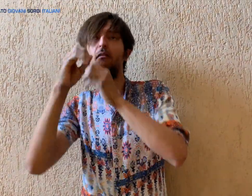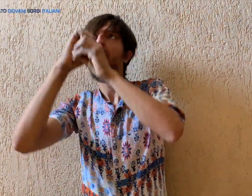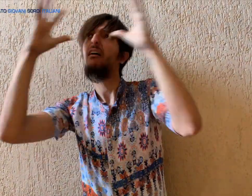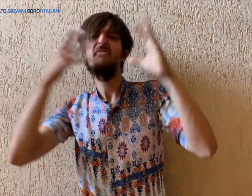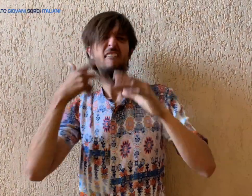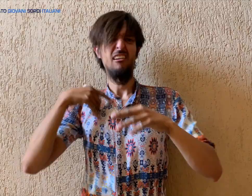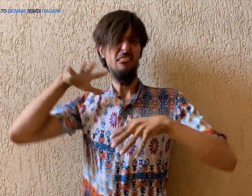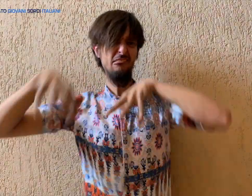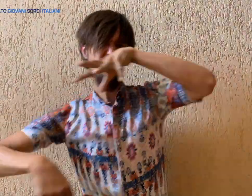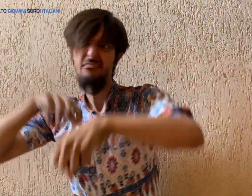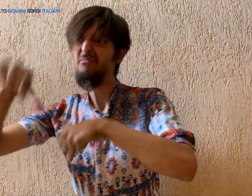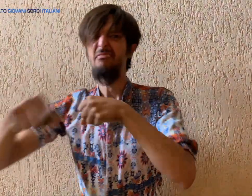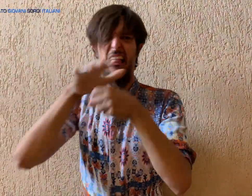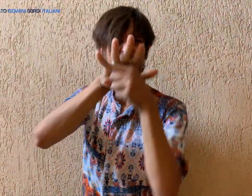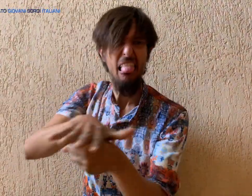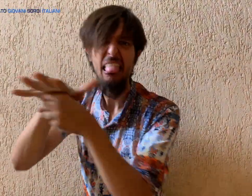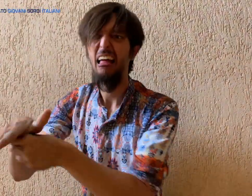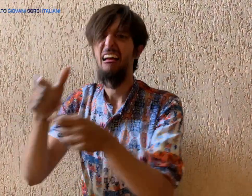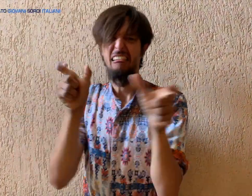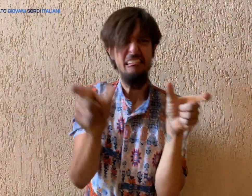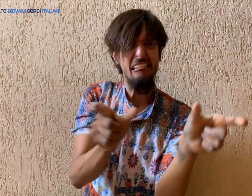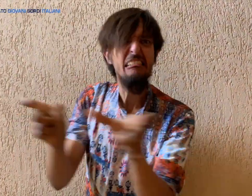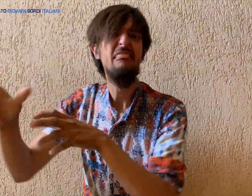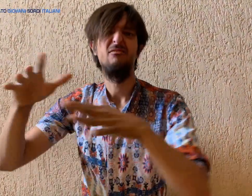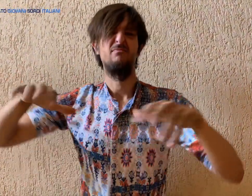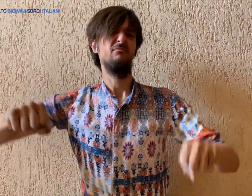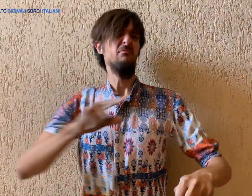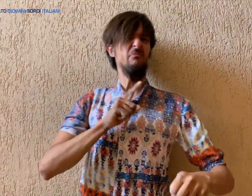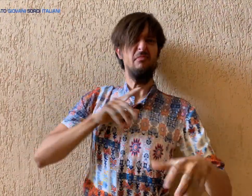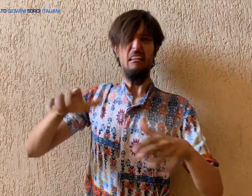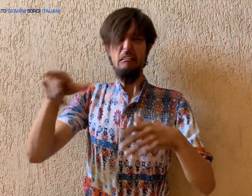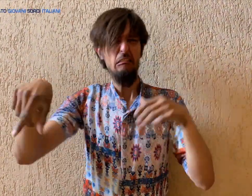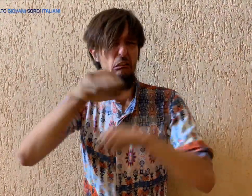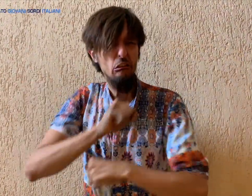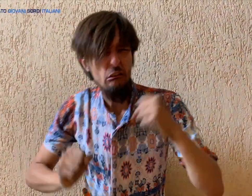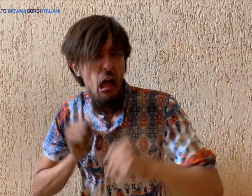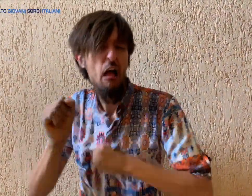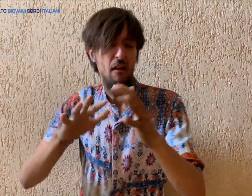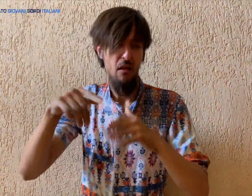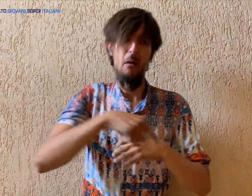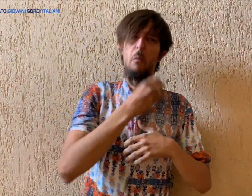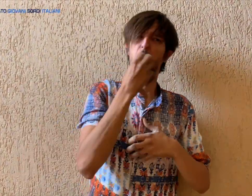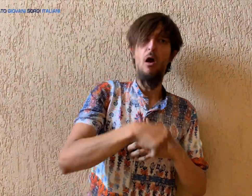I pirati cattivi sognano di diventare dei re, brutti, mostruosi, distruttori e dittatori, pensando solo al potere e gioendo delle sofferenze altrui.